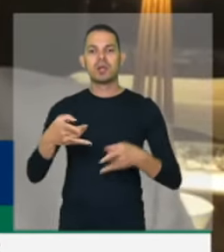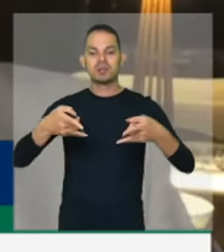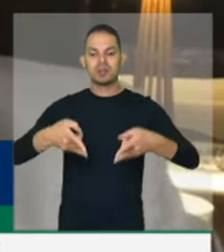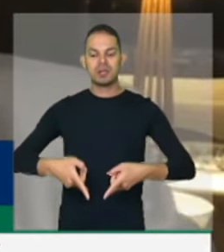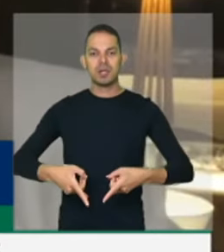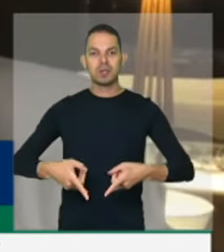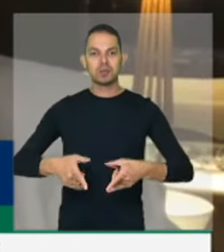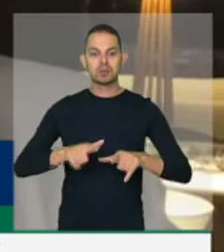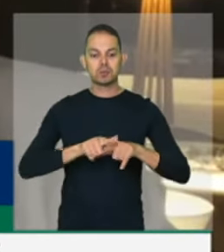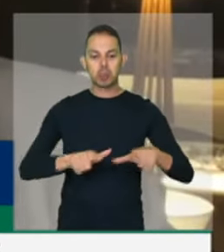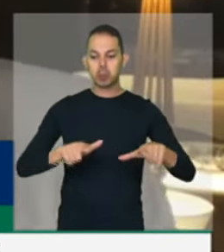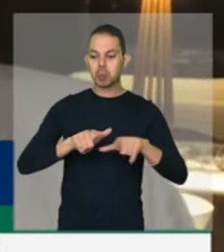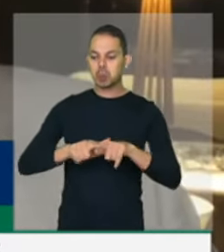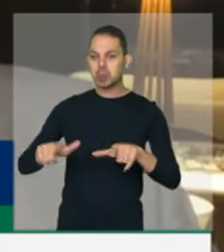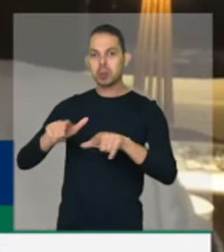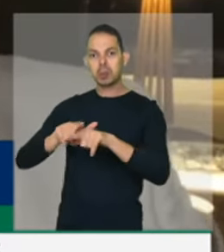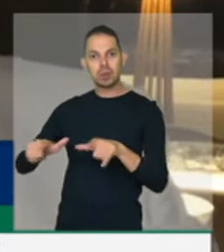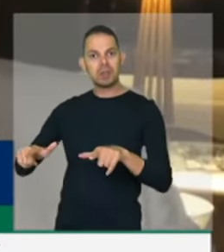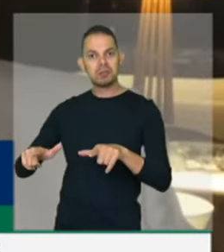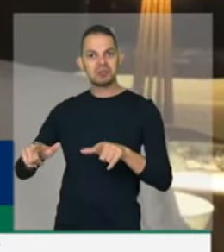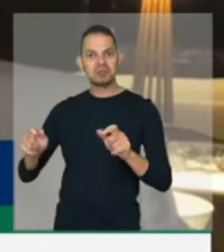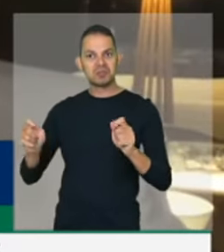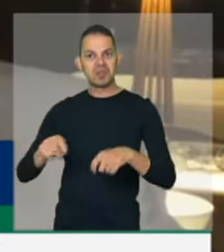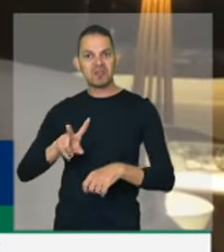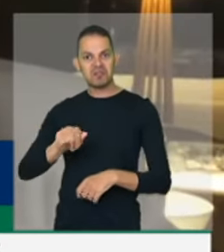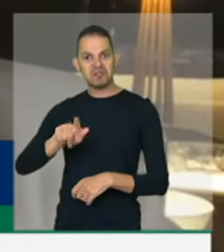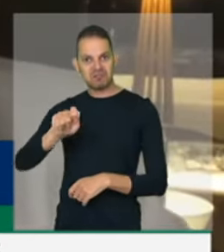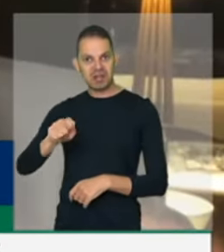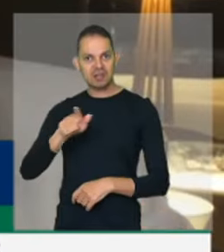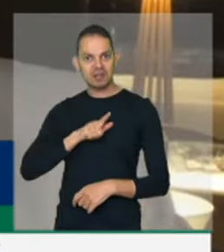FAZ O MENOR SENTIDO QUE O GOVERNO FEDERAL PAGUE CARO POR ESSES LEITOS DE UTI QUANDO HÁ